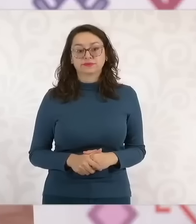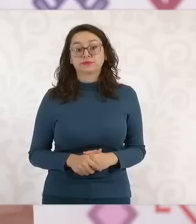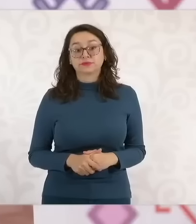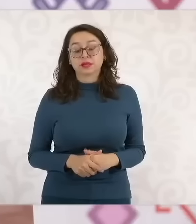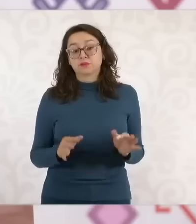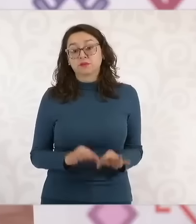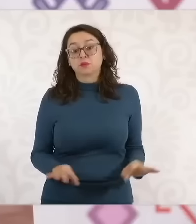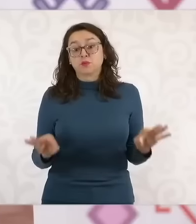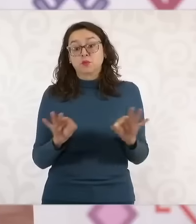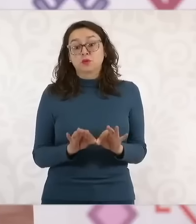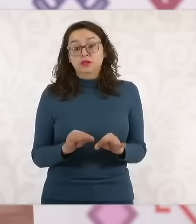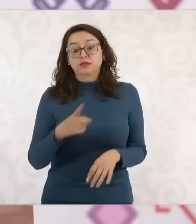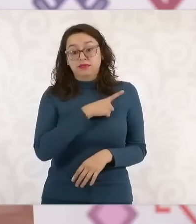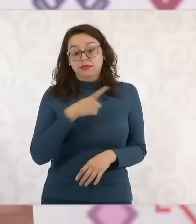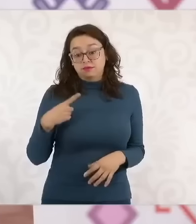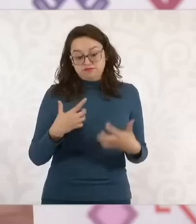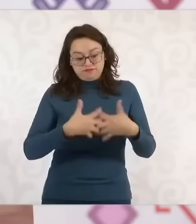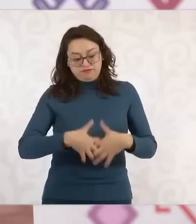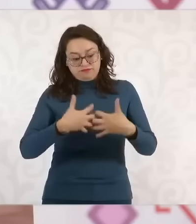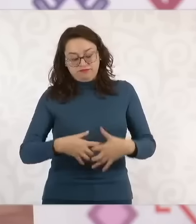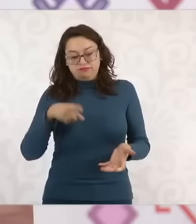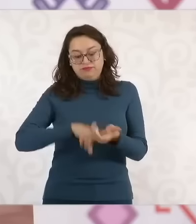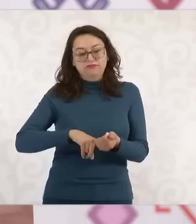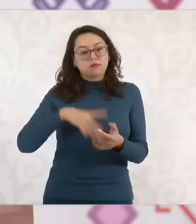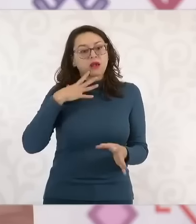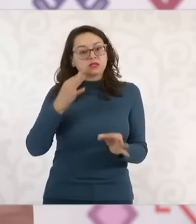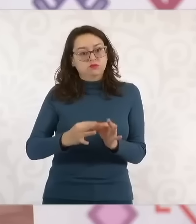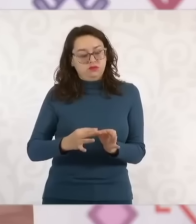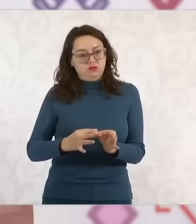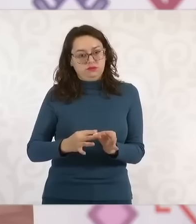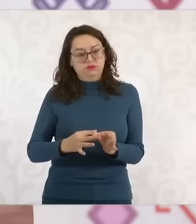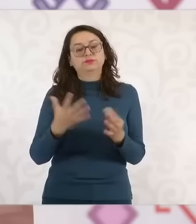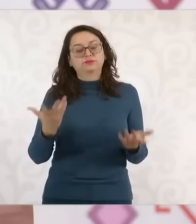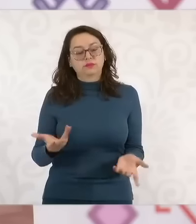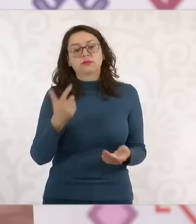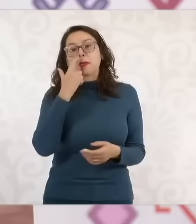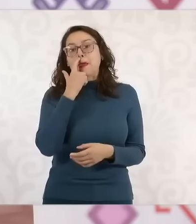tener una producción responsable. Afortunadamente en el grupo, teniendo empresas en Europa,